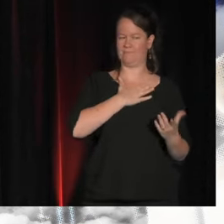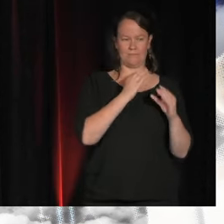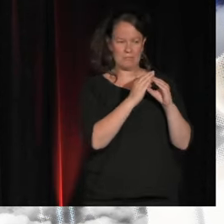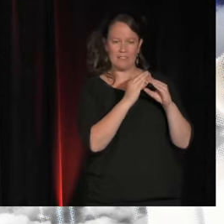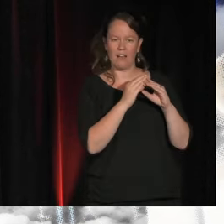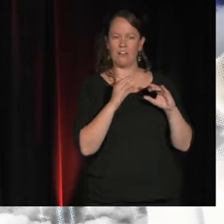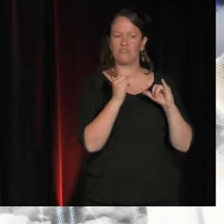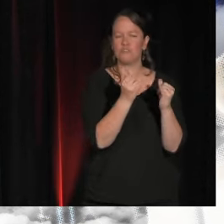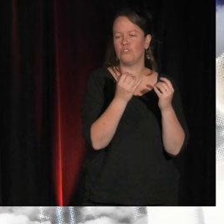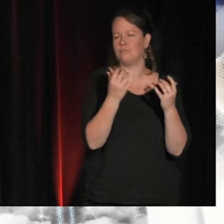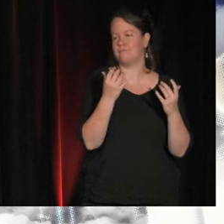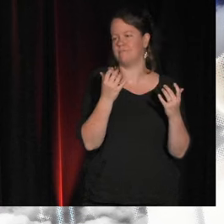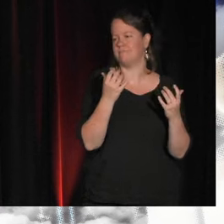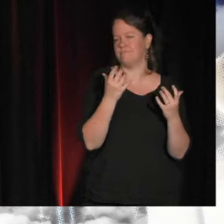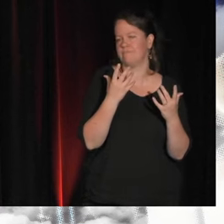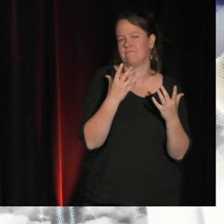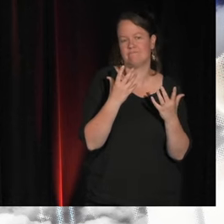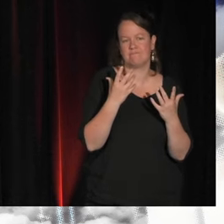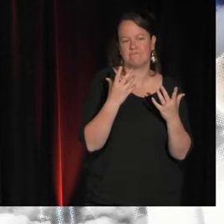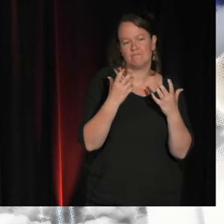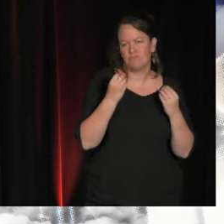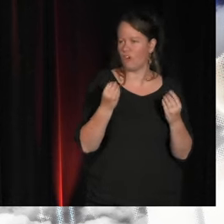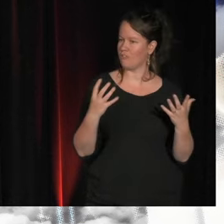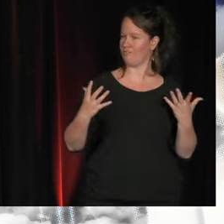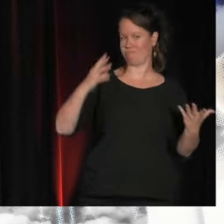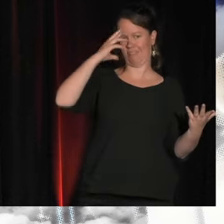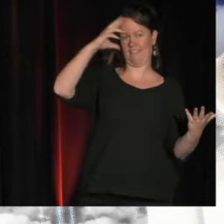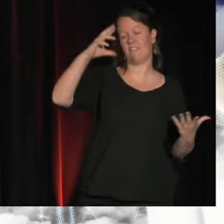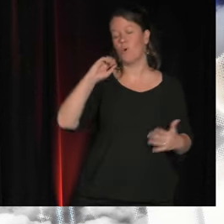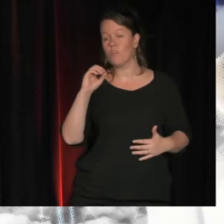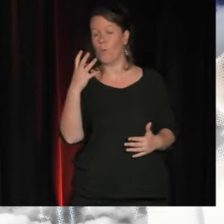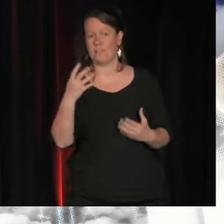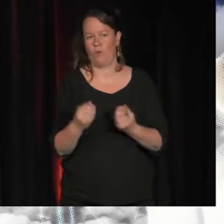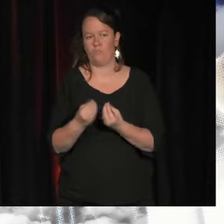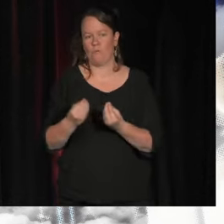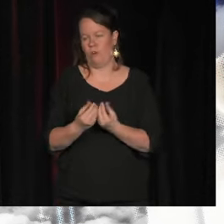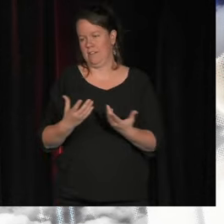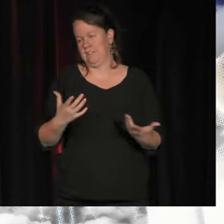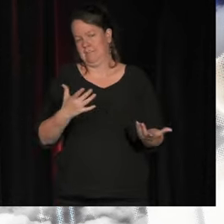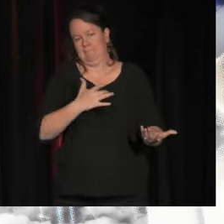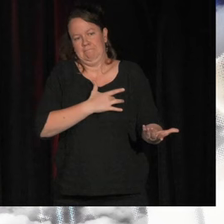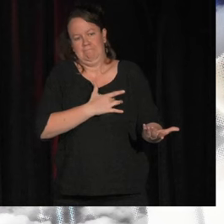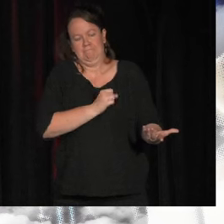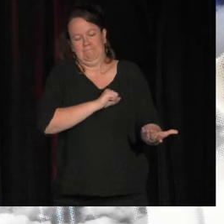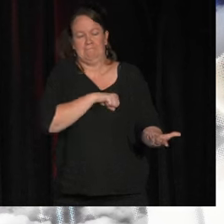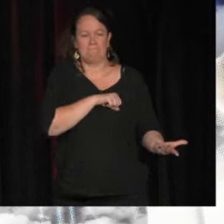c'était des jeux qui, pendant longtemps, faisaient rêver. Overwatch, honnêtement, c'est un destin un peu tragique parce que c'est un univers vraiment unique original, etc.,